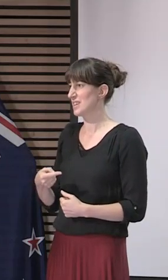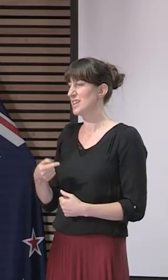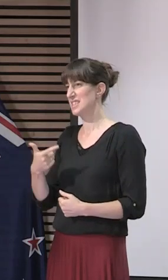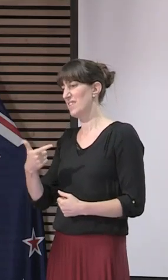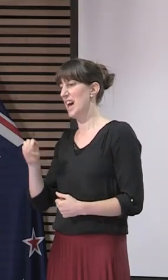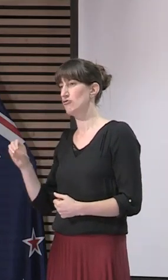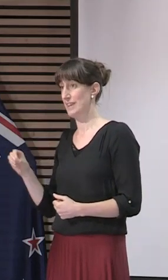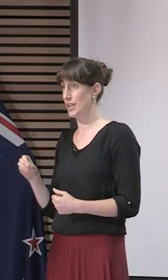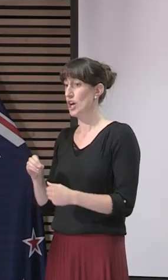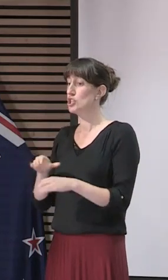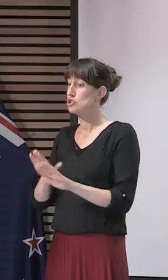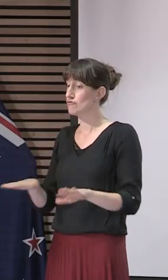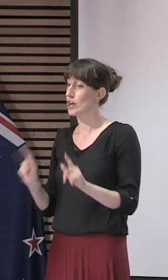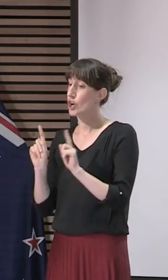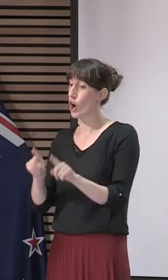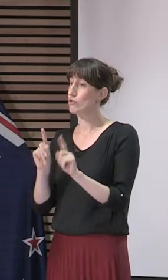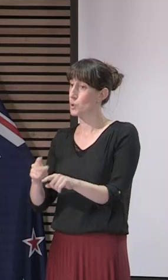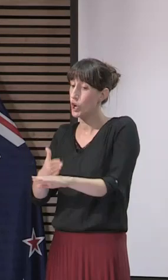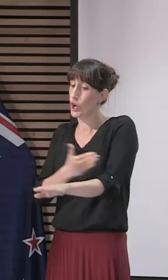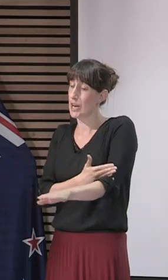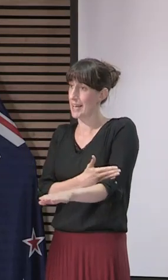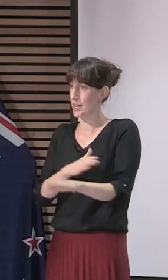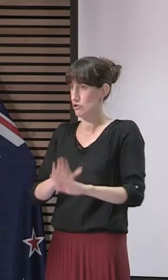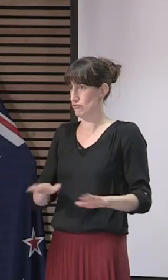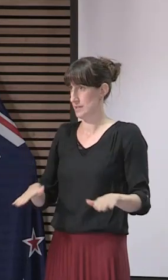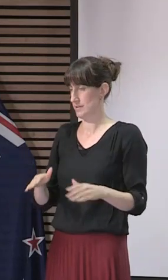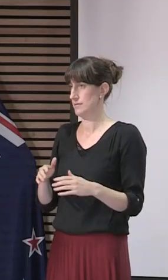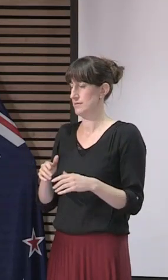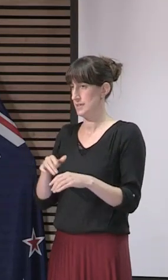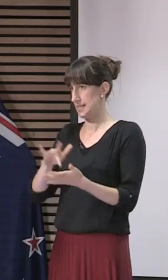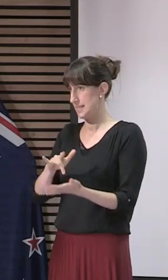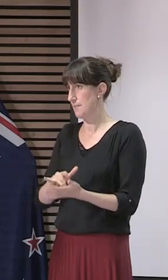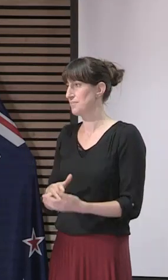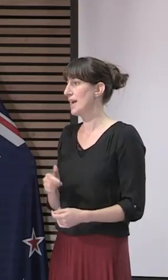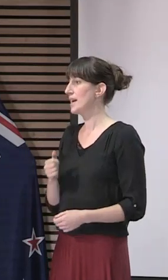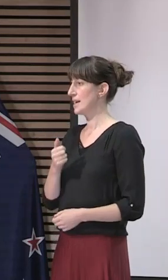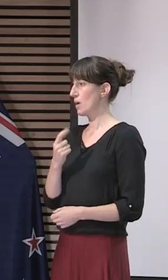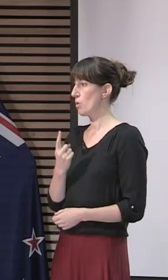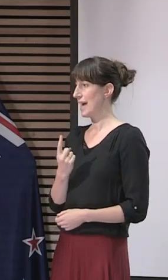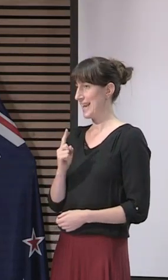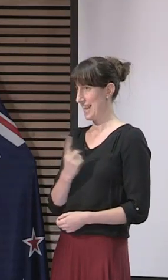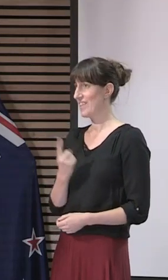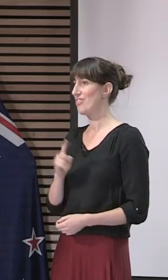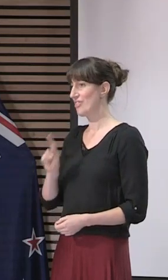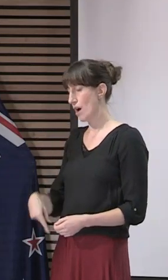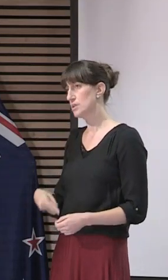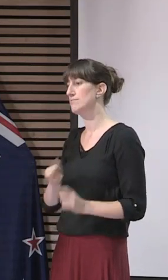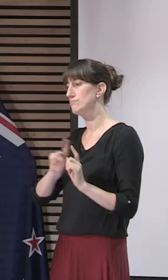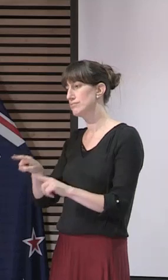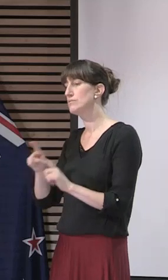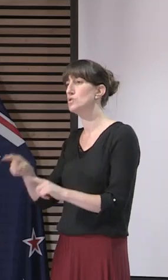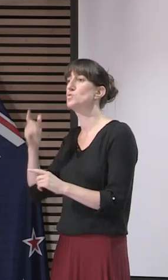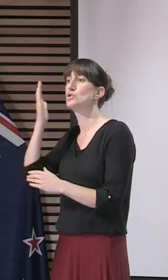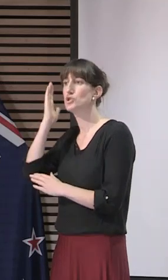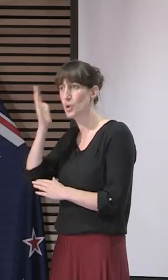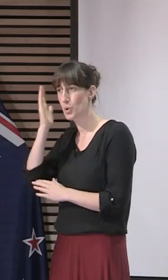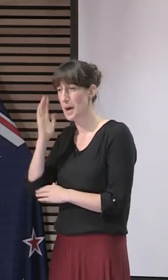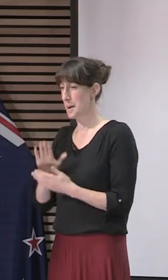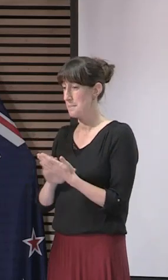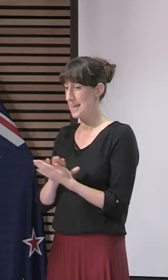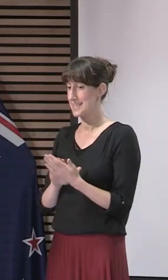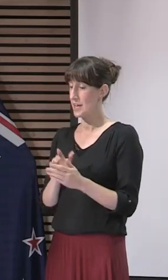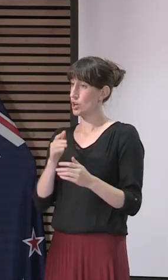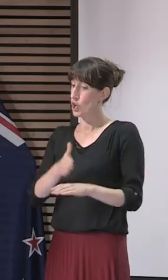tenei ra. Raraunga mai 10:30 am